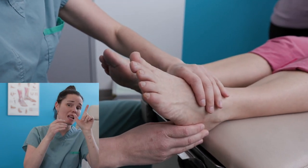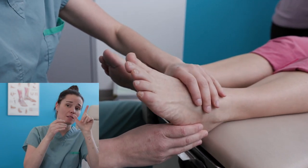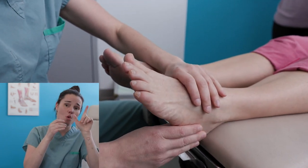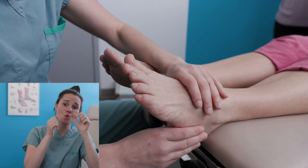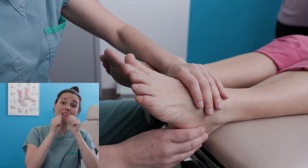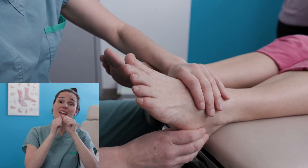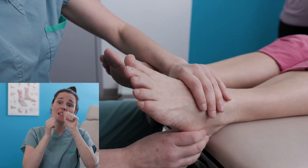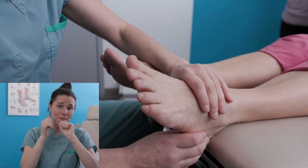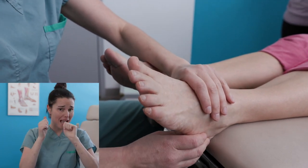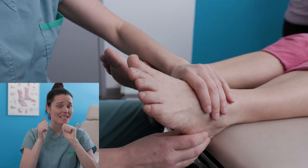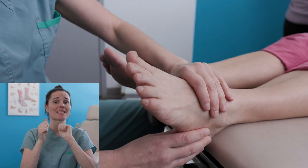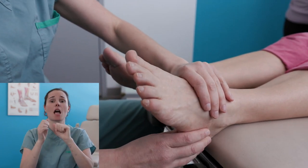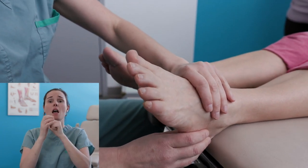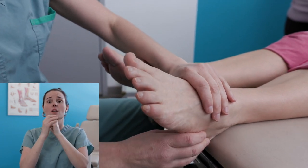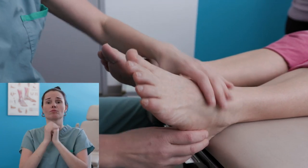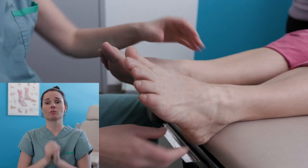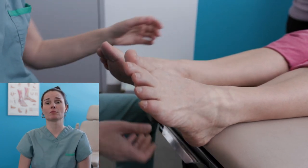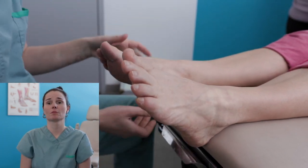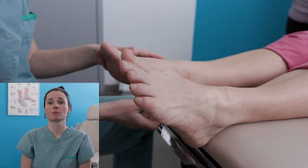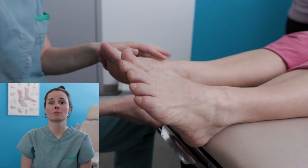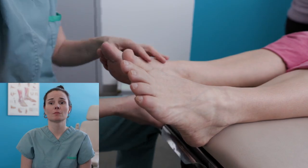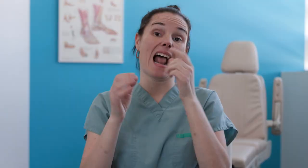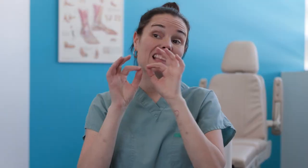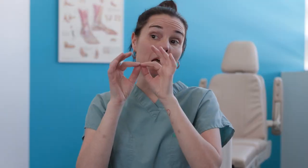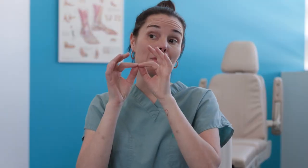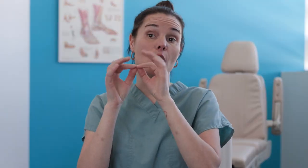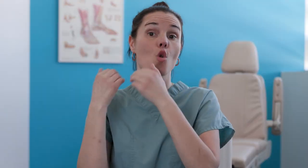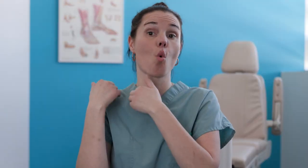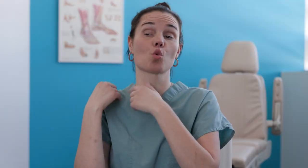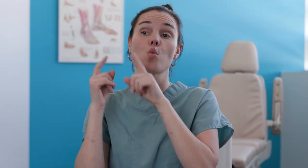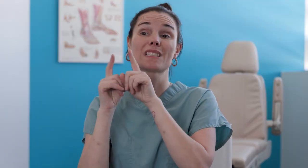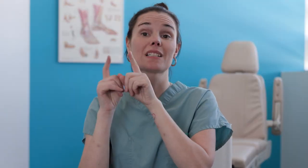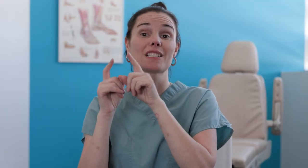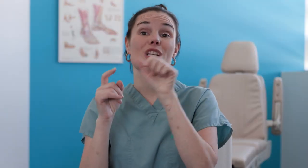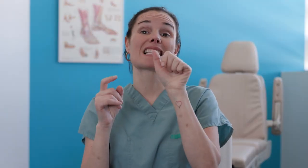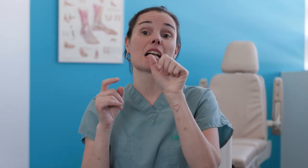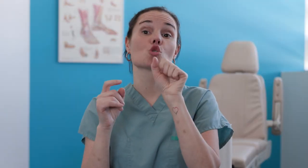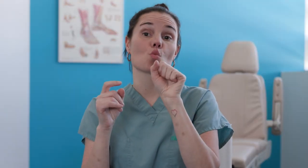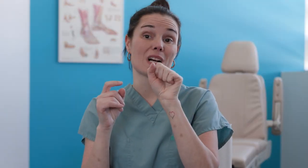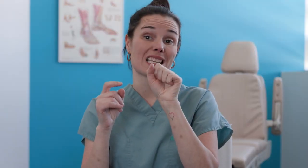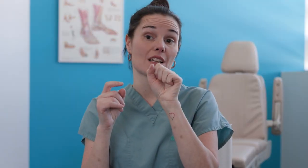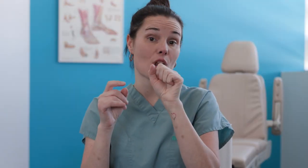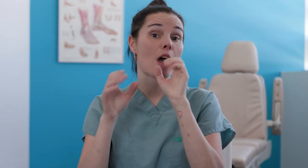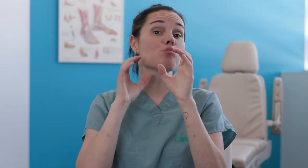à chaque consultation avec les patients. L'interprète a le rôle aussi